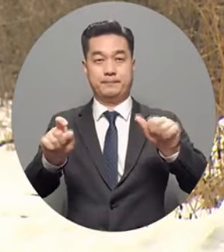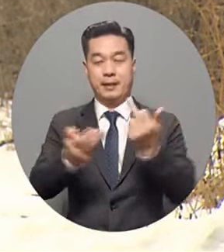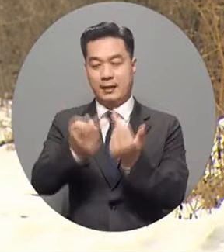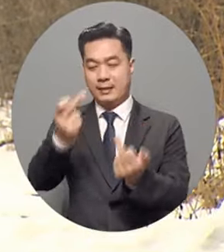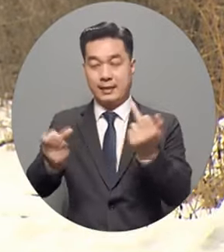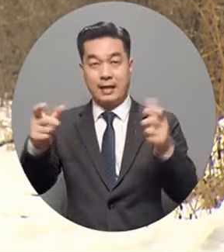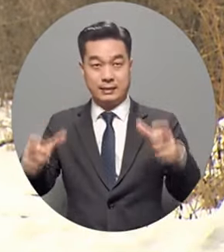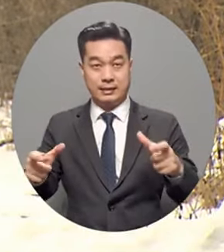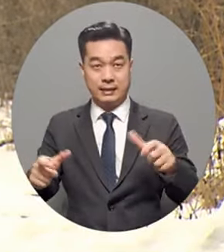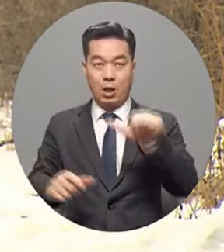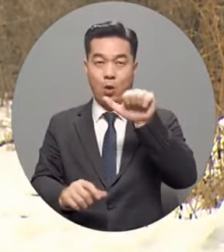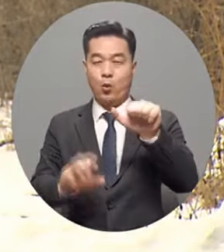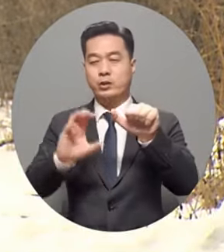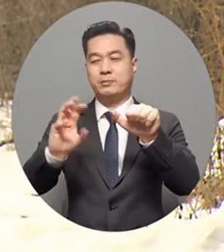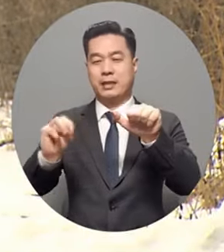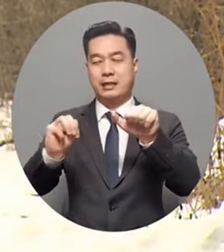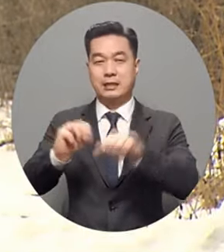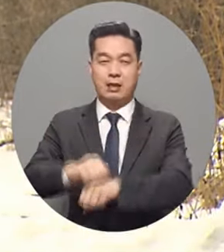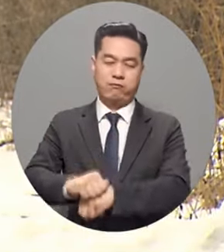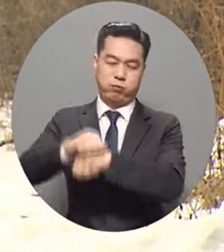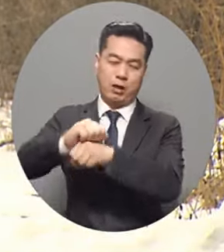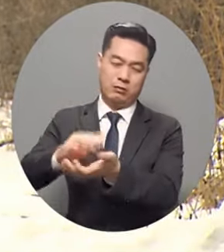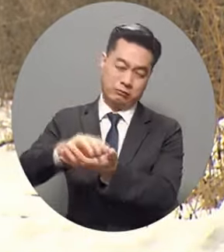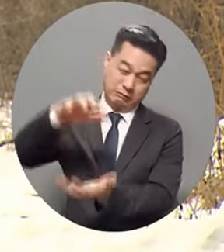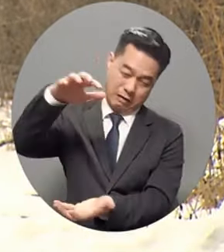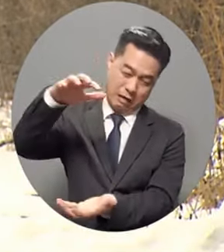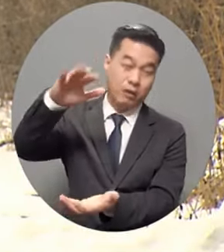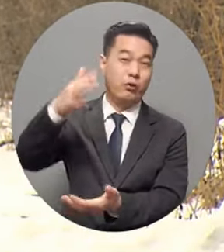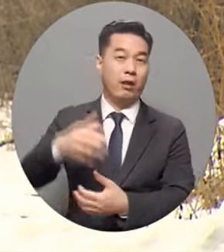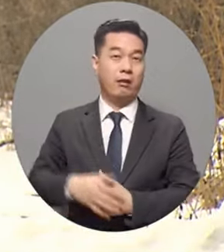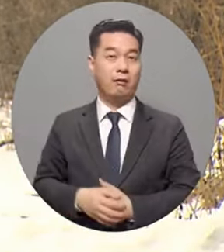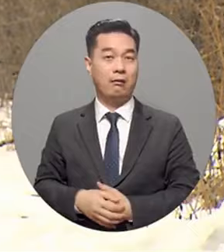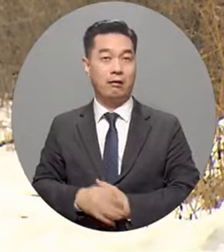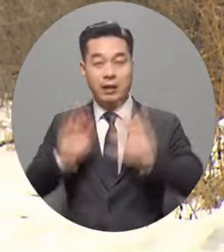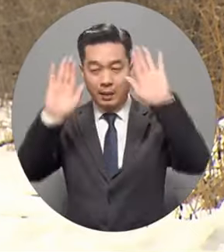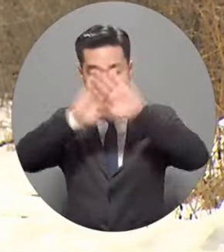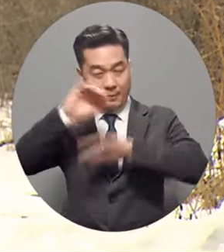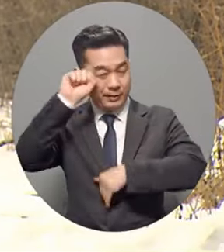강원 내륙에 5에서 10, 또 강원 산지에 최고 50cm 이상이 추가로 내리겠습니다.